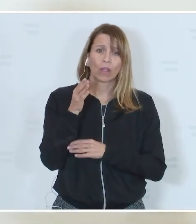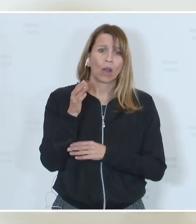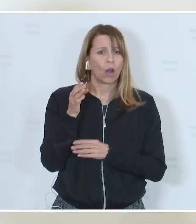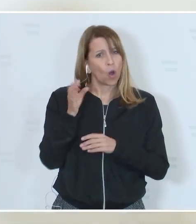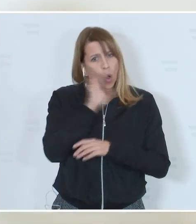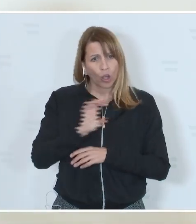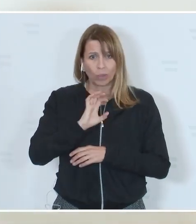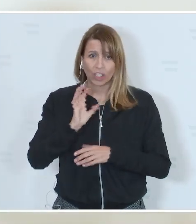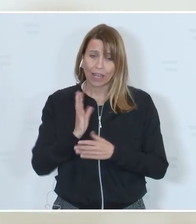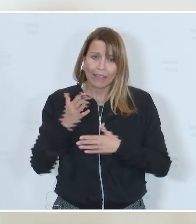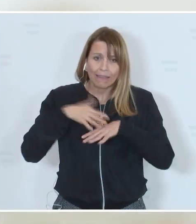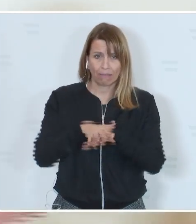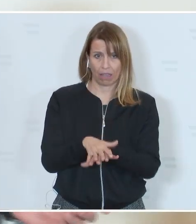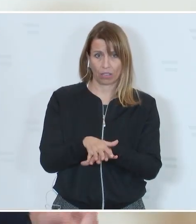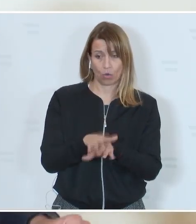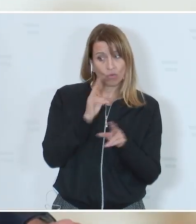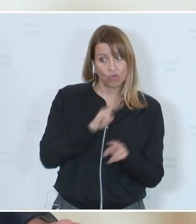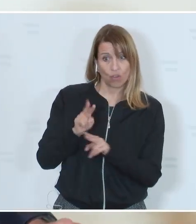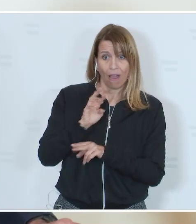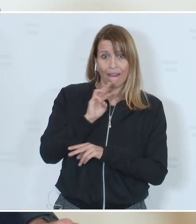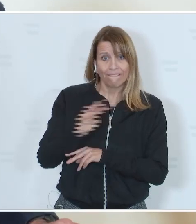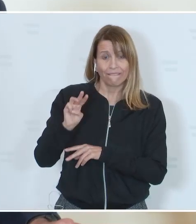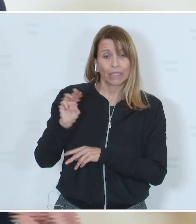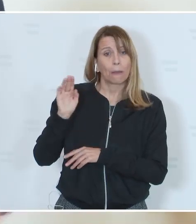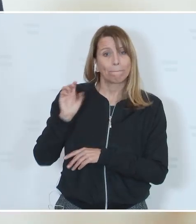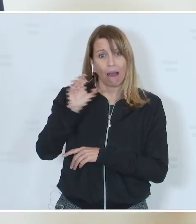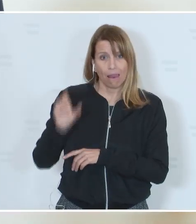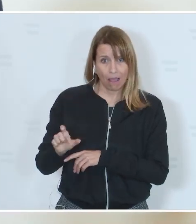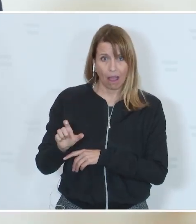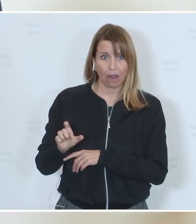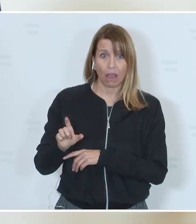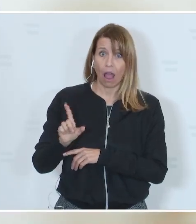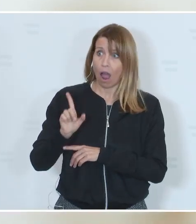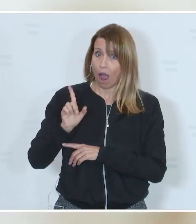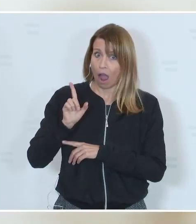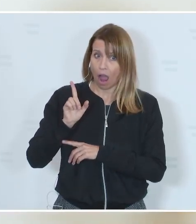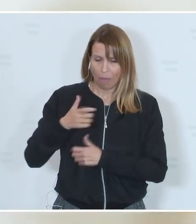Schwerpunkt auf den Westbalkan betreffend, aber auch die Aggression der Russischen Föderation in